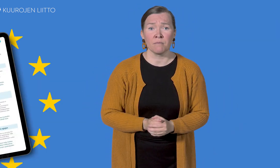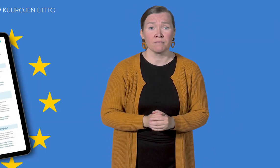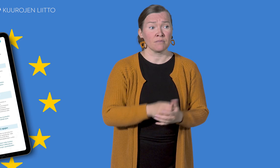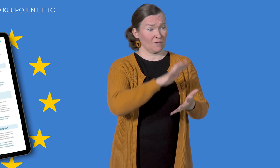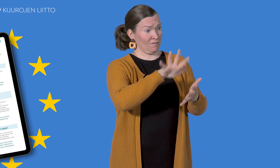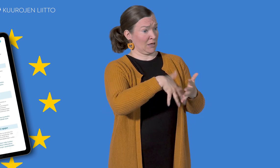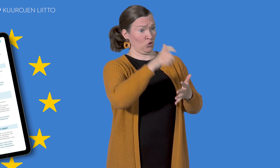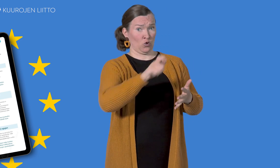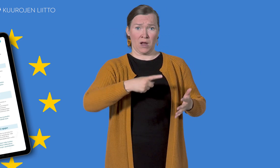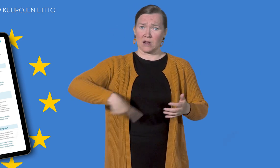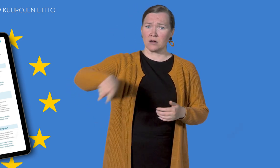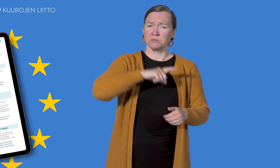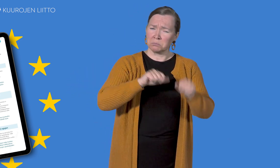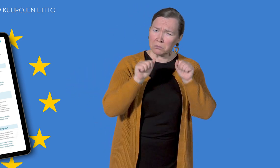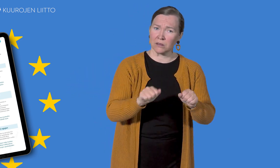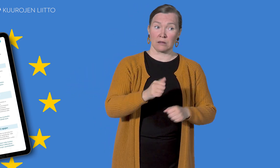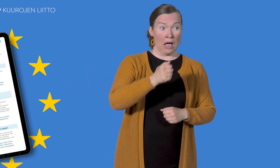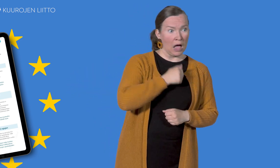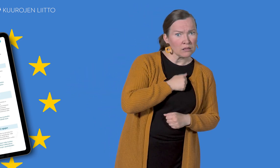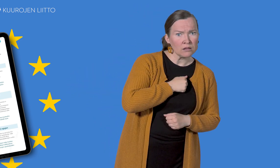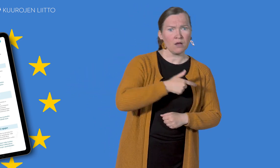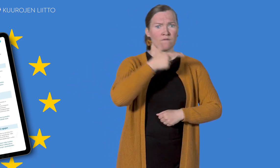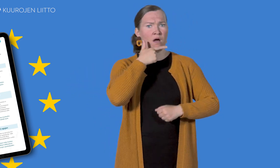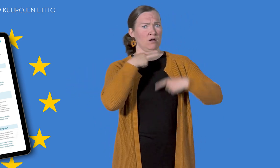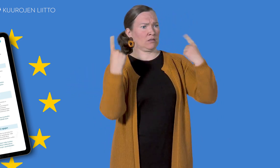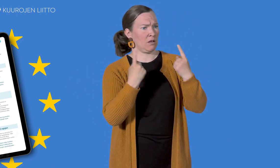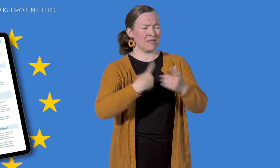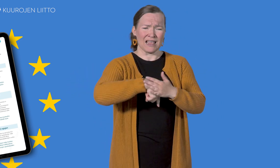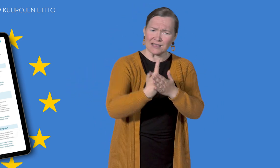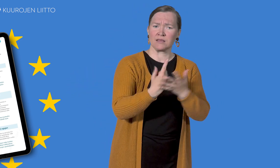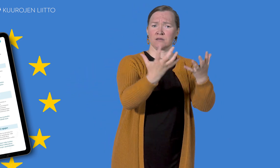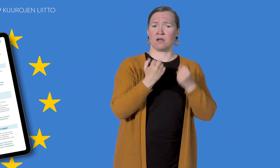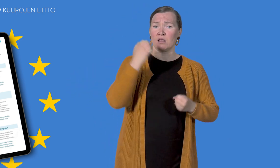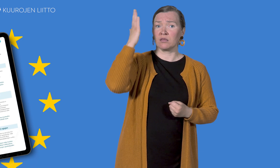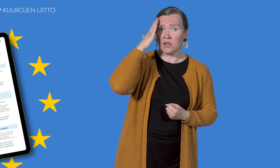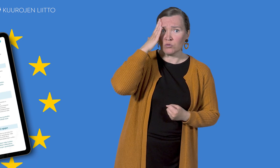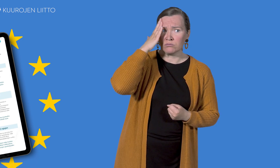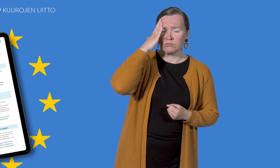Viittomakielisten pitää saada reaaliaikaisesti tietoa hätä- ja vaaratilanteista -